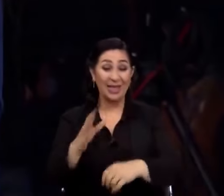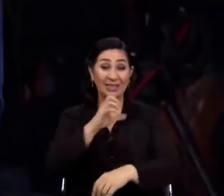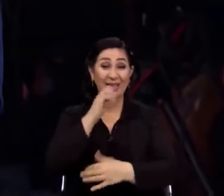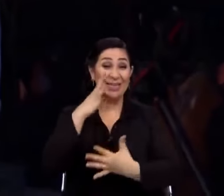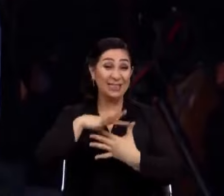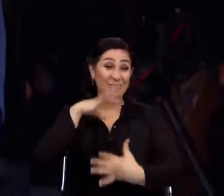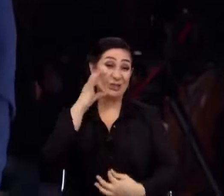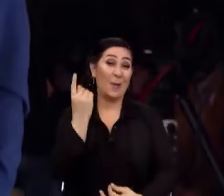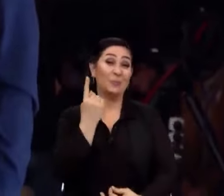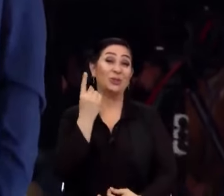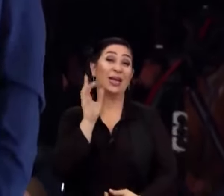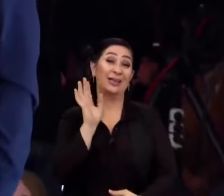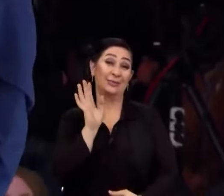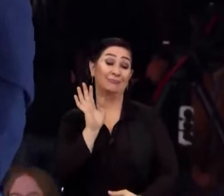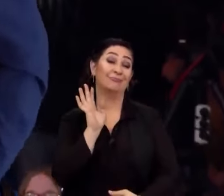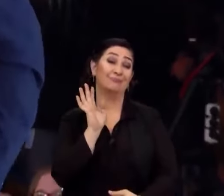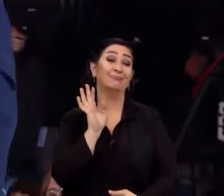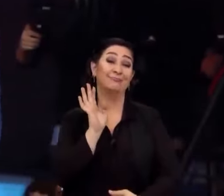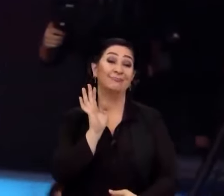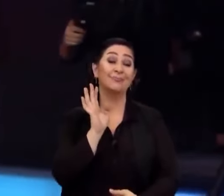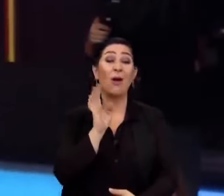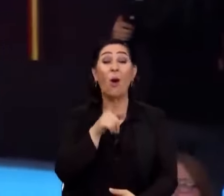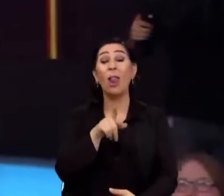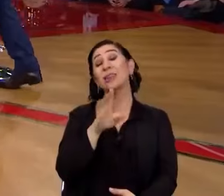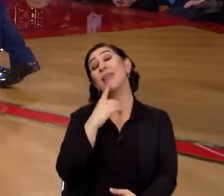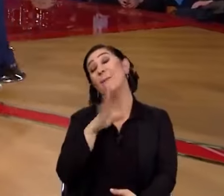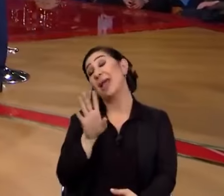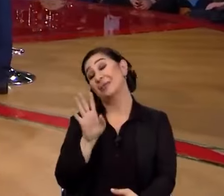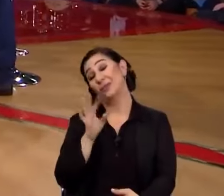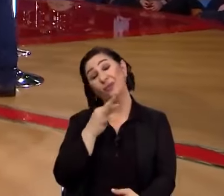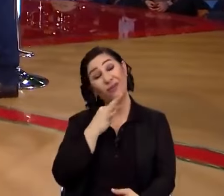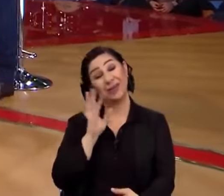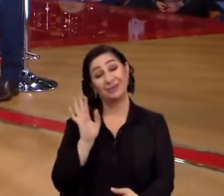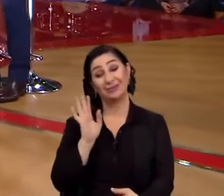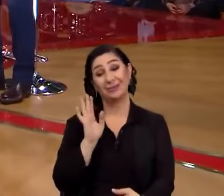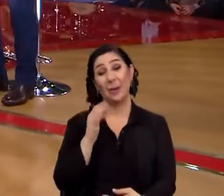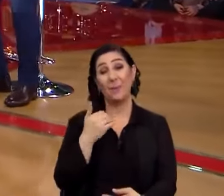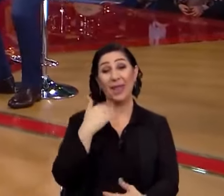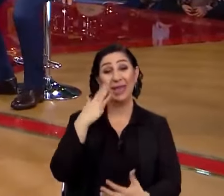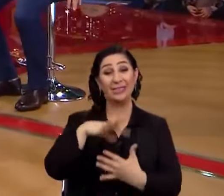bir şeydir ha öyle şey yapmayın öyle Lütfen bana kişisel şeylerin de